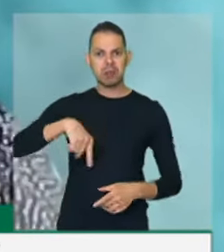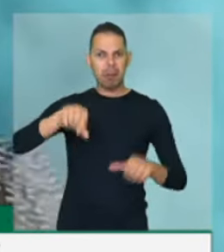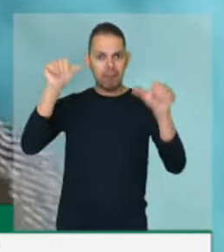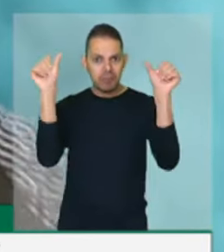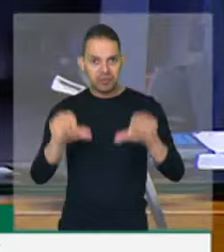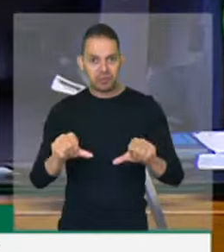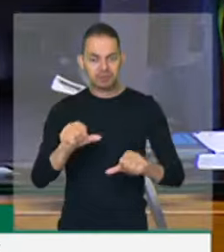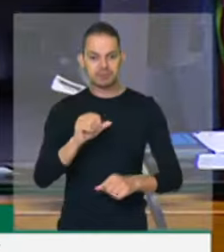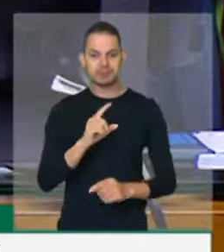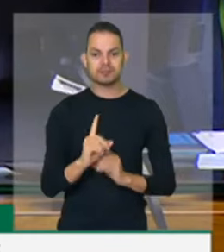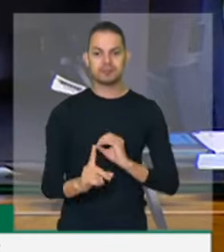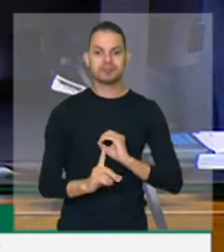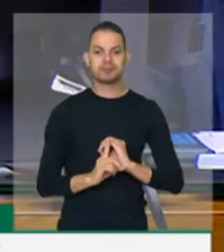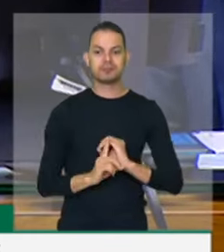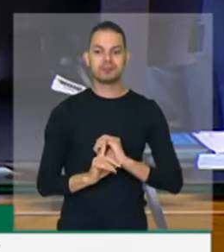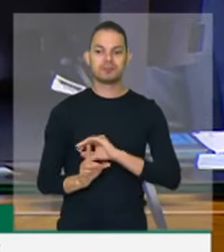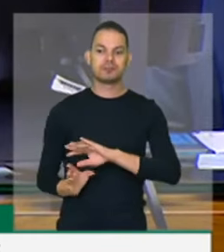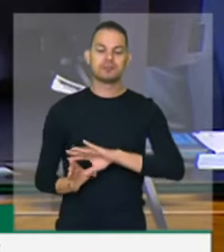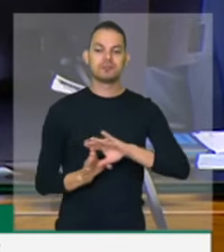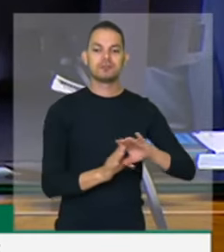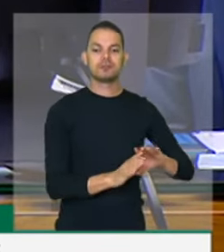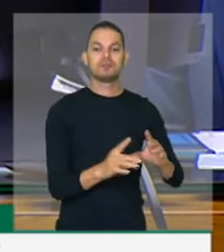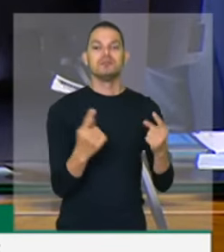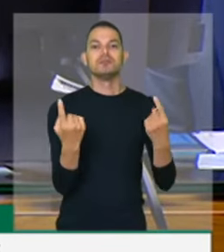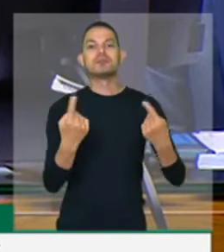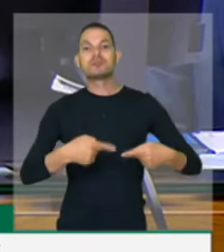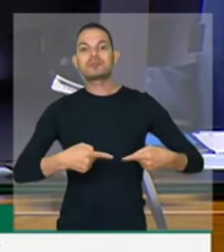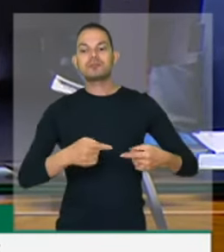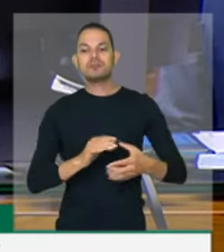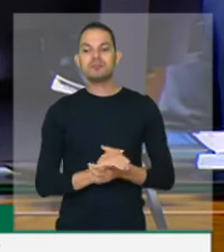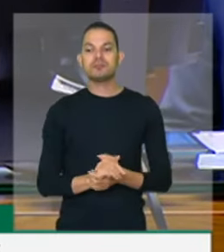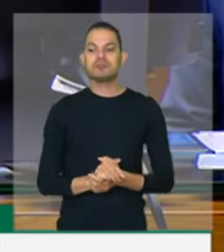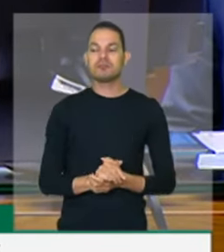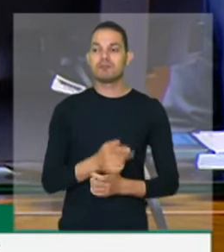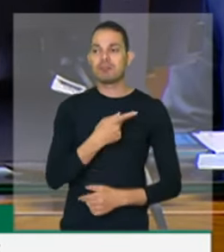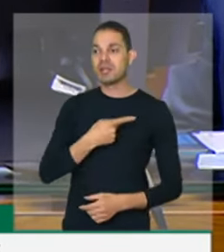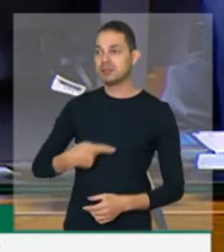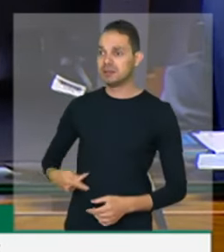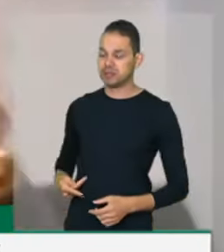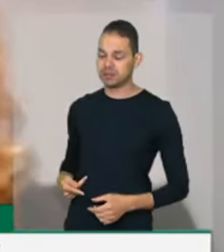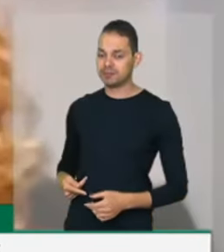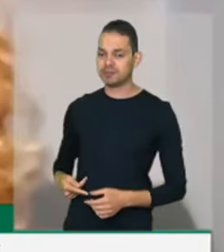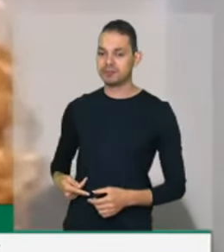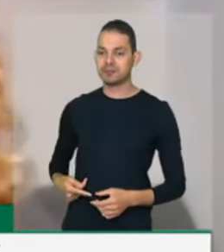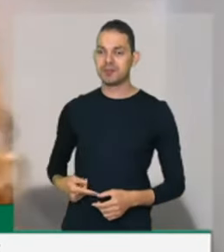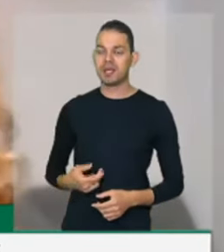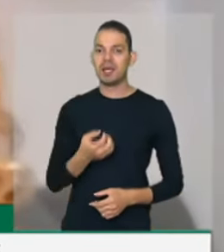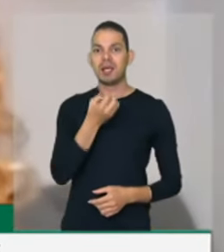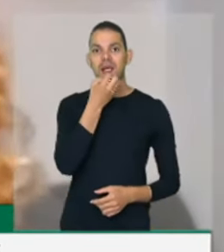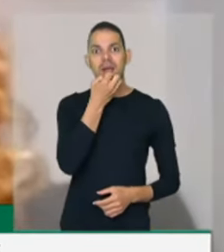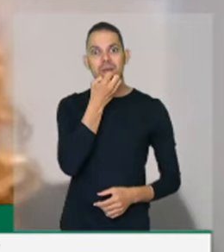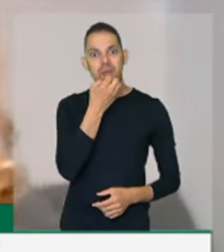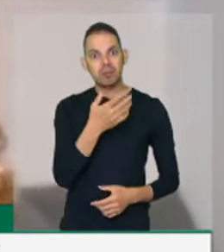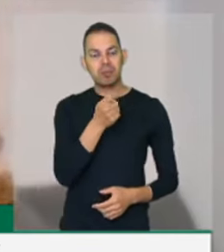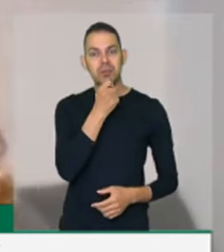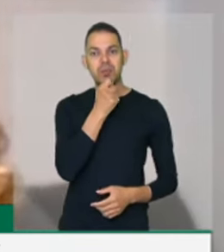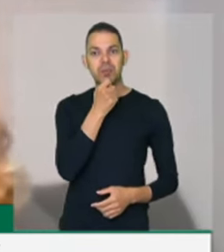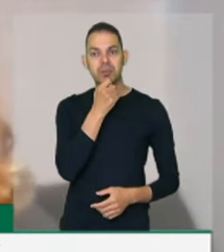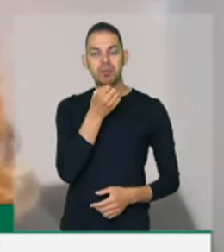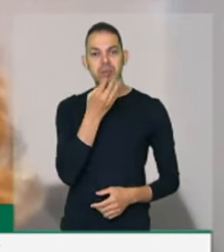ORIENTA A OPOSIÇÃO? -- [DEPUTADA]: PRESIDENTE, AINDA BEM QUE TODOS ESTÃO FALANDO QUE O INIMIGO É O VÍRUS, HÁ ALGUM TEMPO EU NÃO ESTAVA OUVINDO